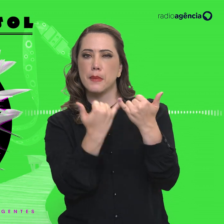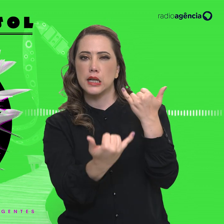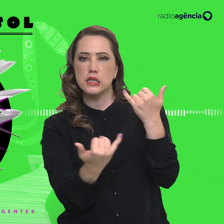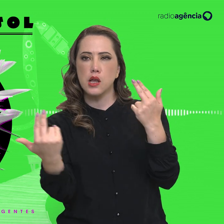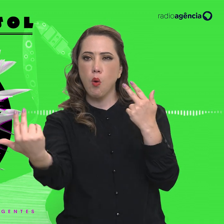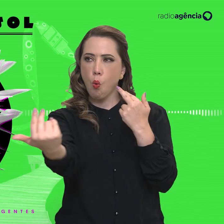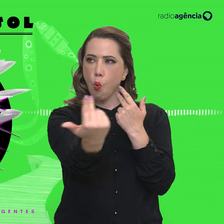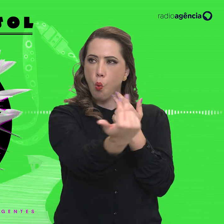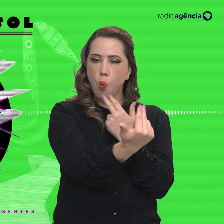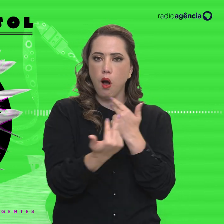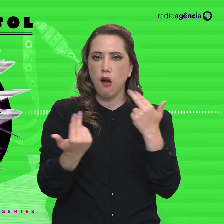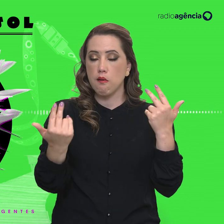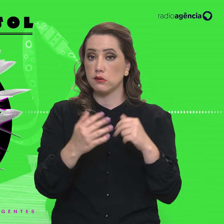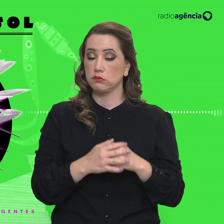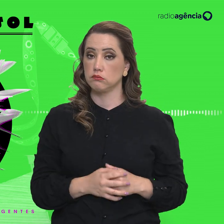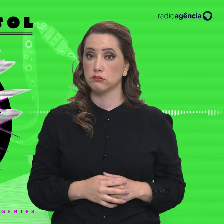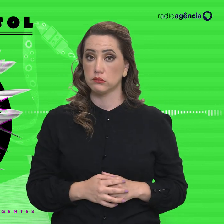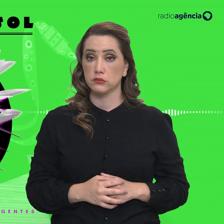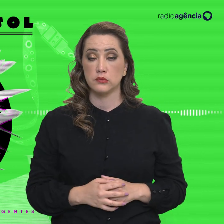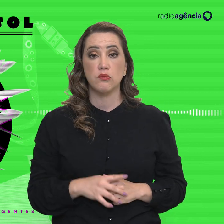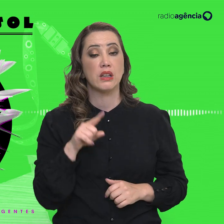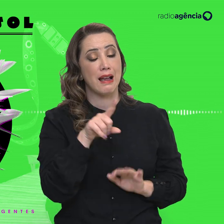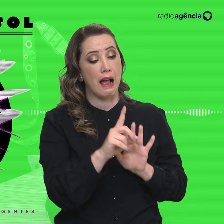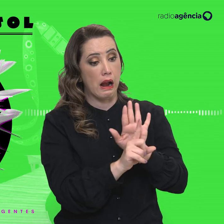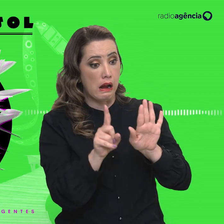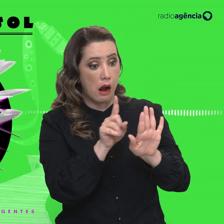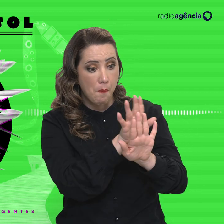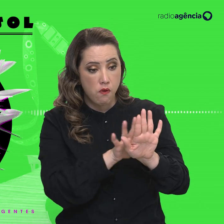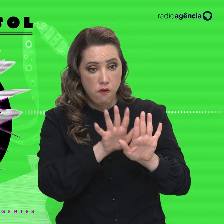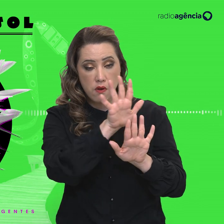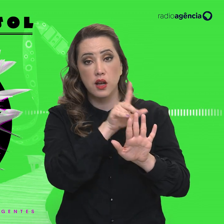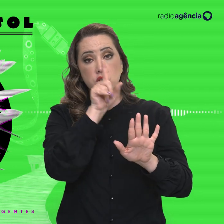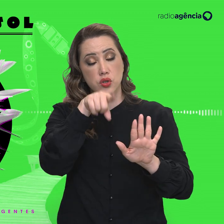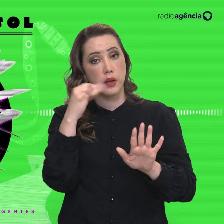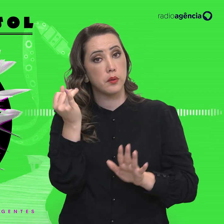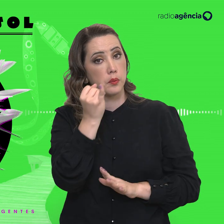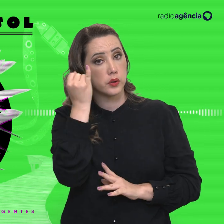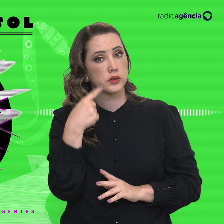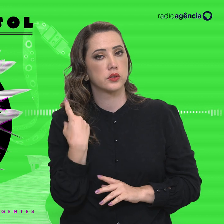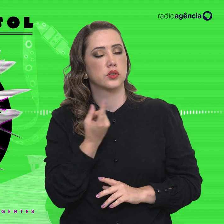[Maria Júlia] A camuflagem social é tão necessária por a gente ter ainda um ambiente